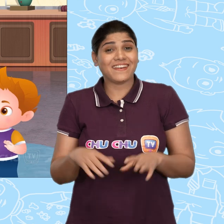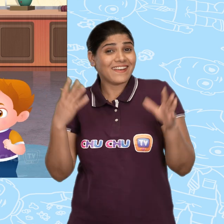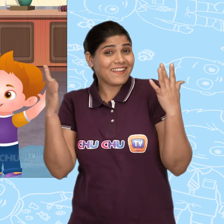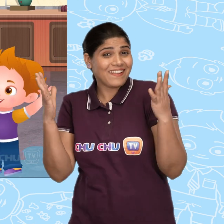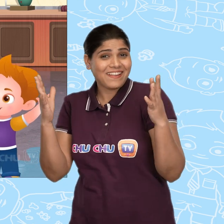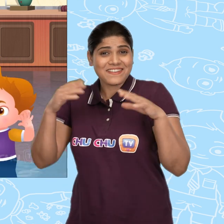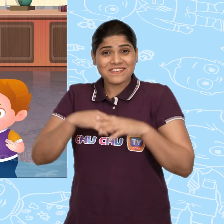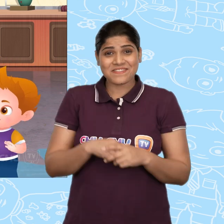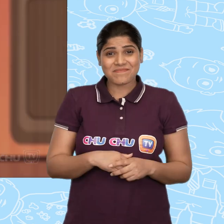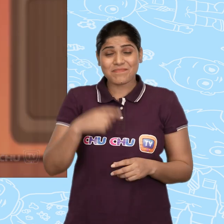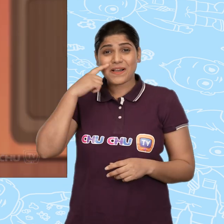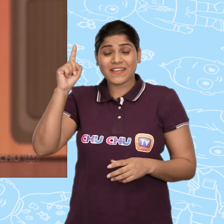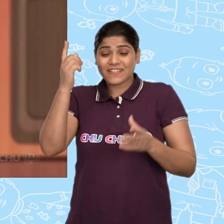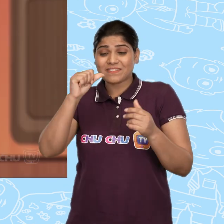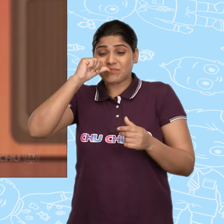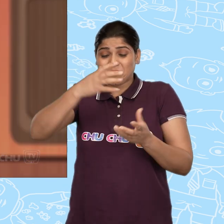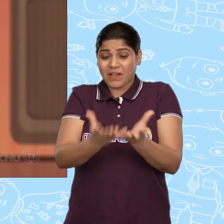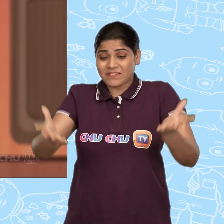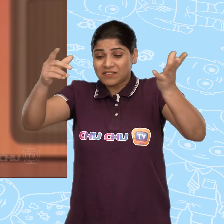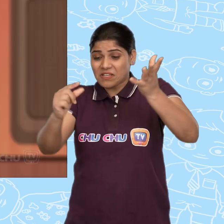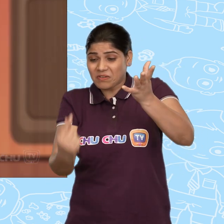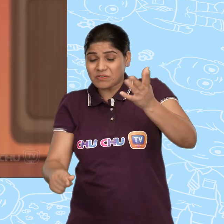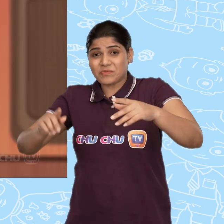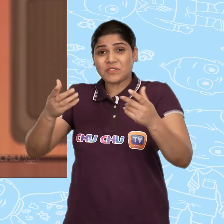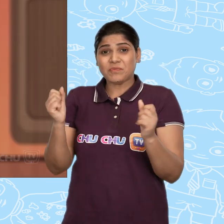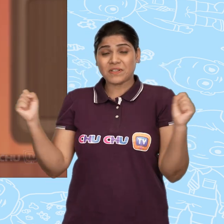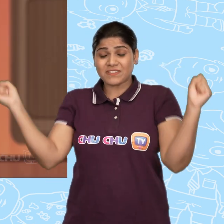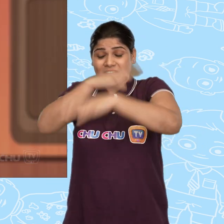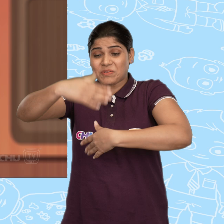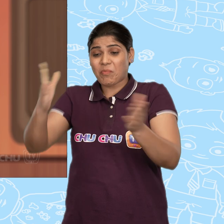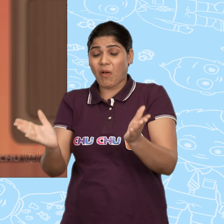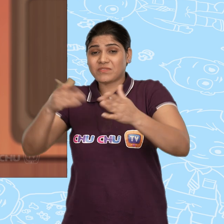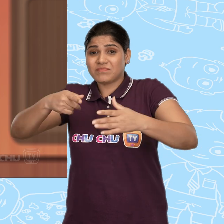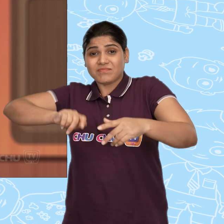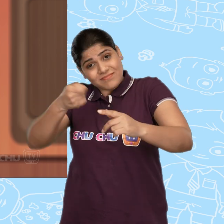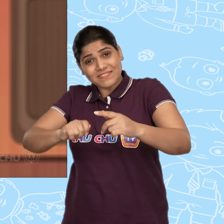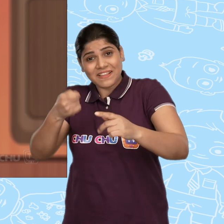Hooray! पापा ने टपकते sink को अपने जादूई पिटारे से ठीक कर दिया